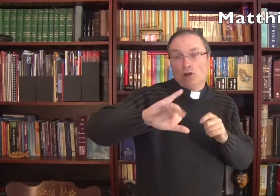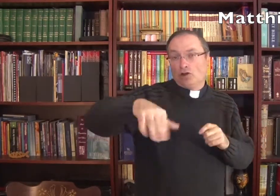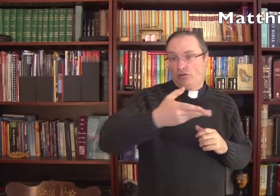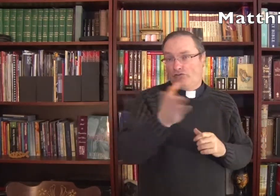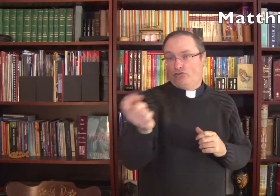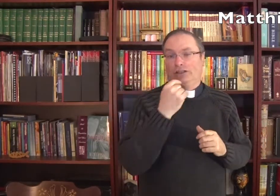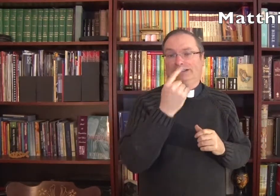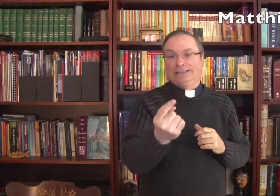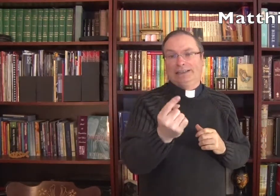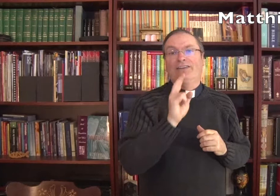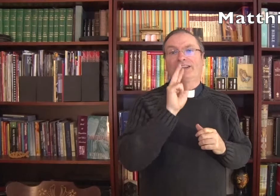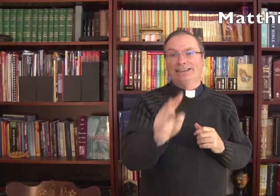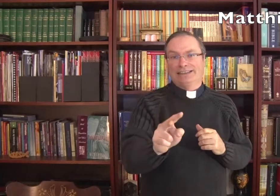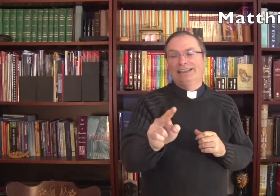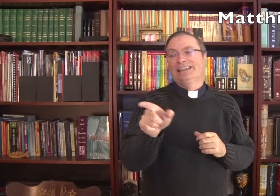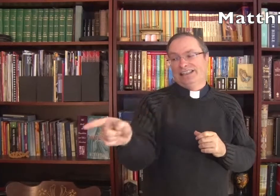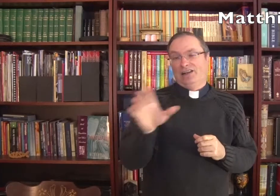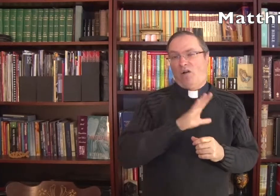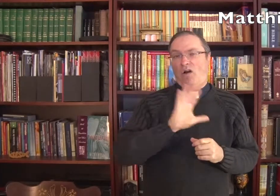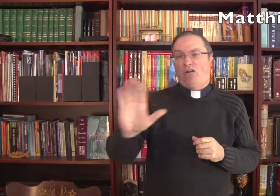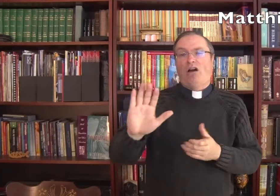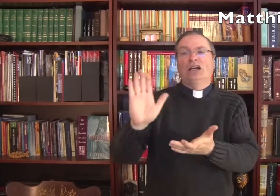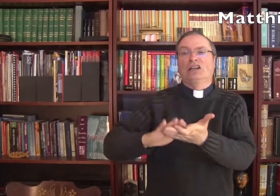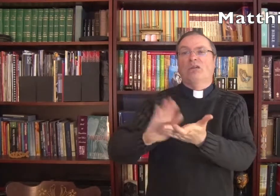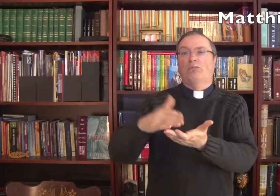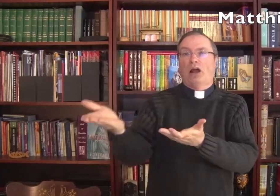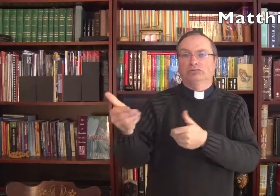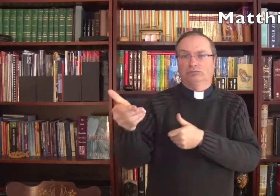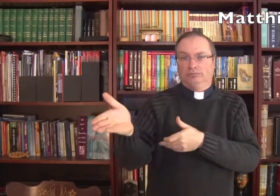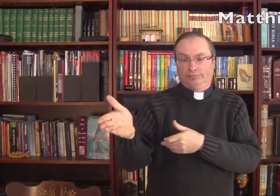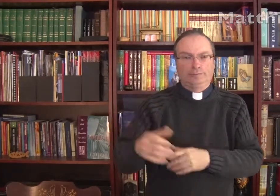Je vous le dis en vérité, ils ont leur récompense.